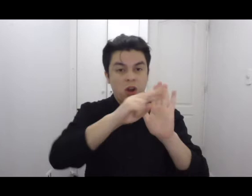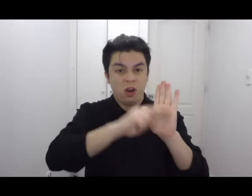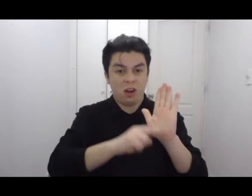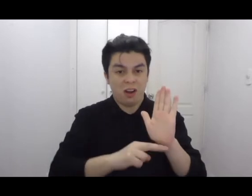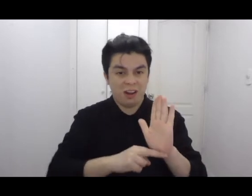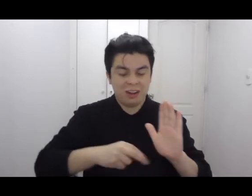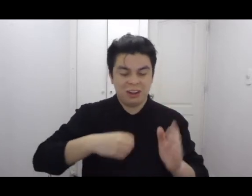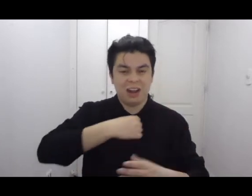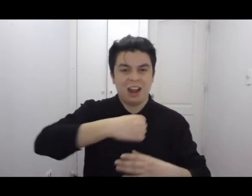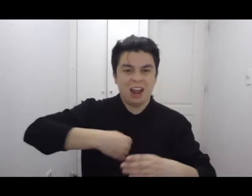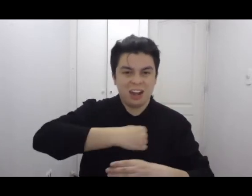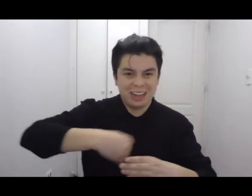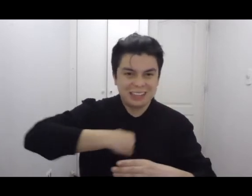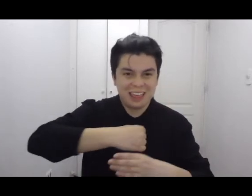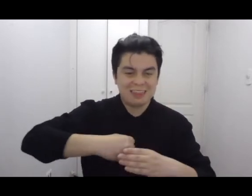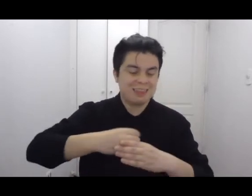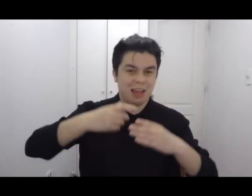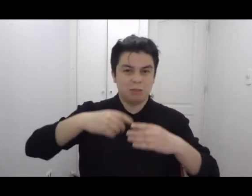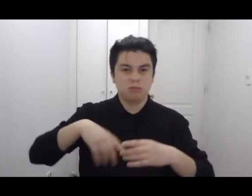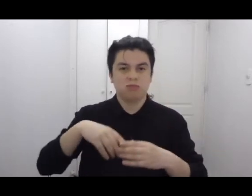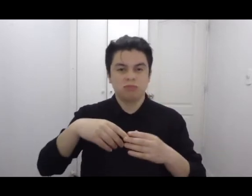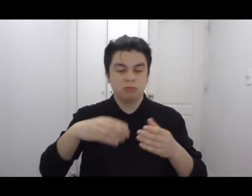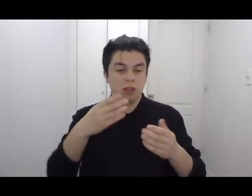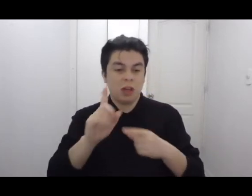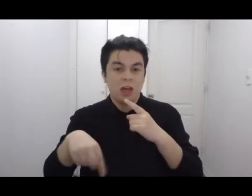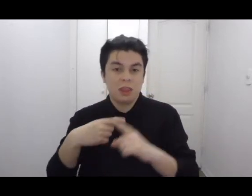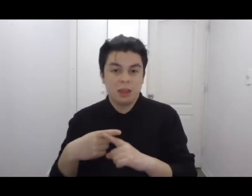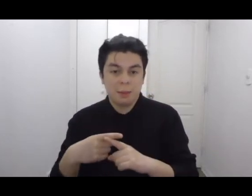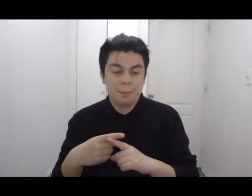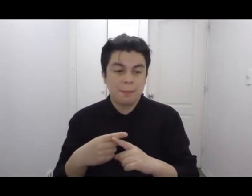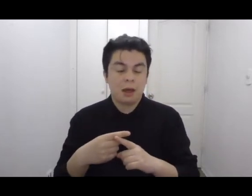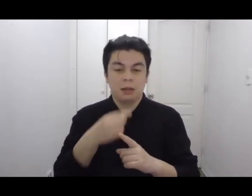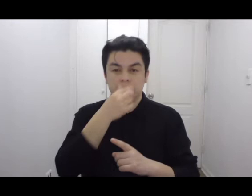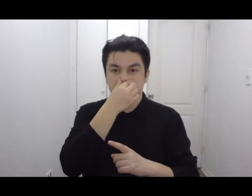que te da la receta, te dice cómo hacerlo y aparte te genera la lista de supermercado